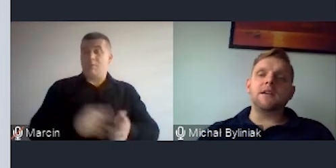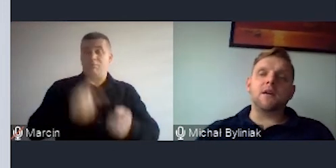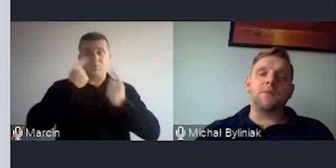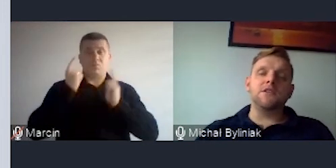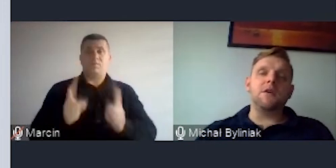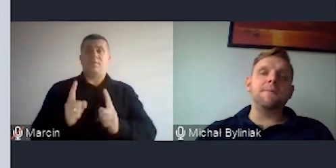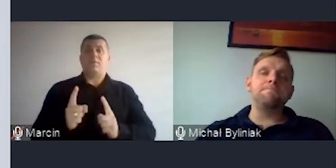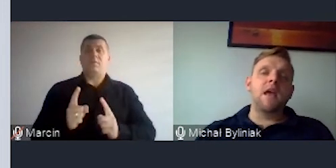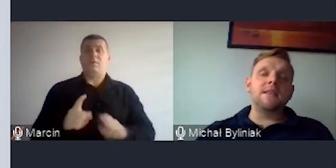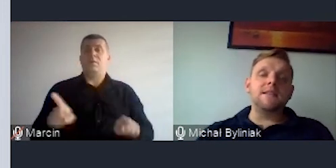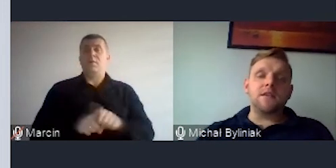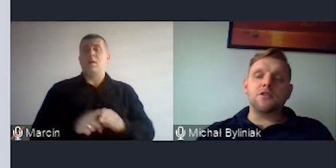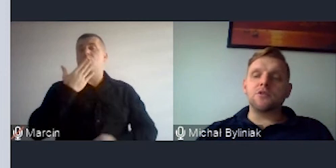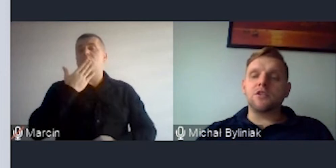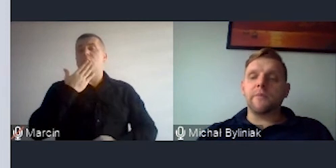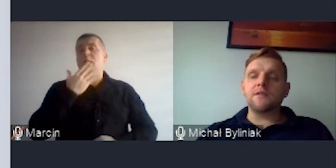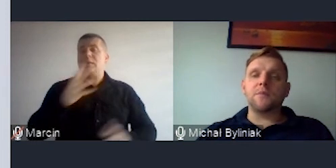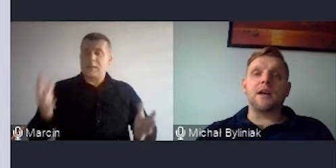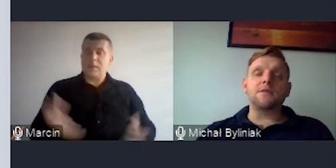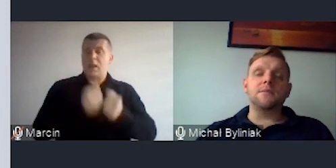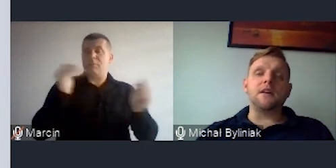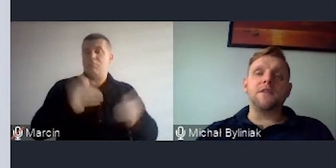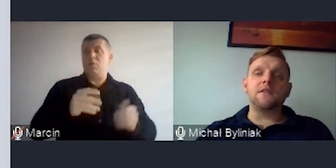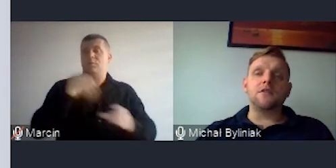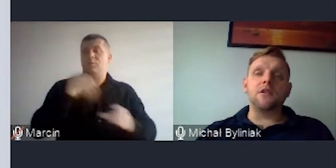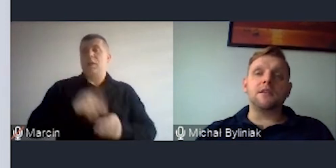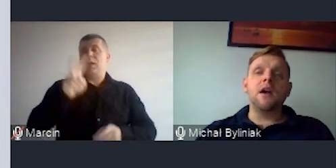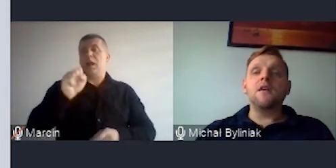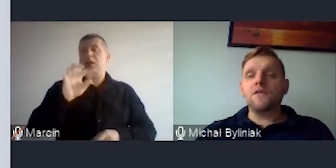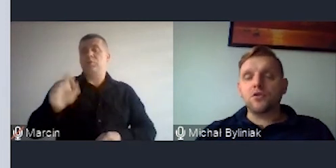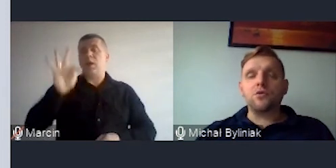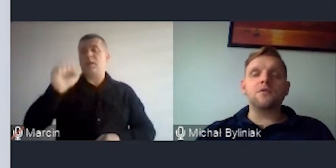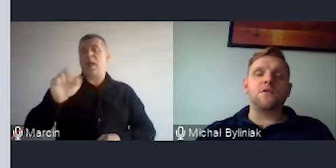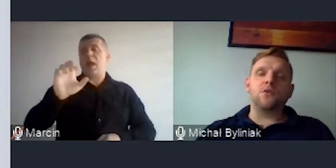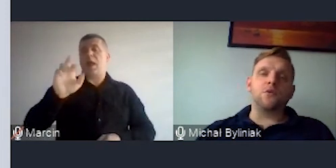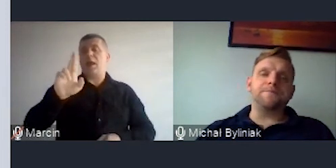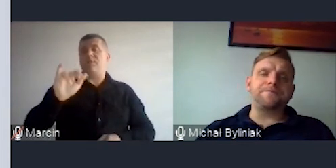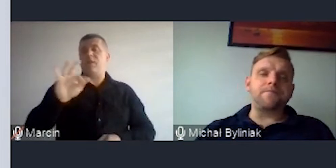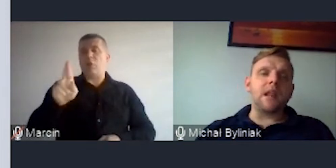tak jak powiedziałem – znaleźć go możecie Państwo pod hasłem„taryfikator korekt”, wyszukując w Google.